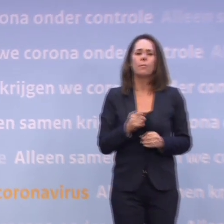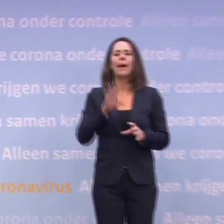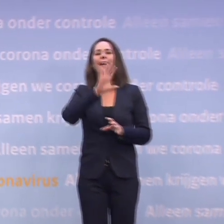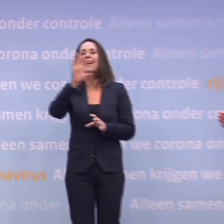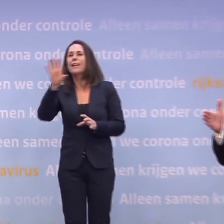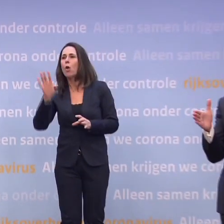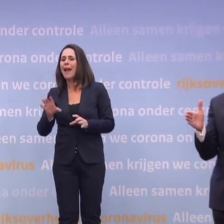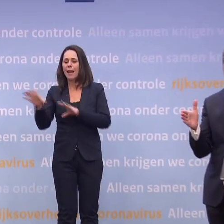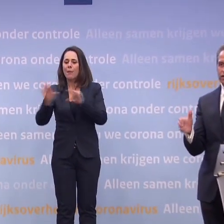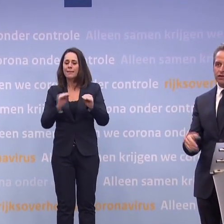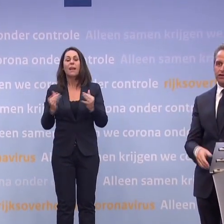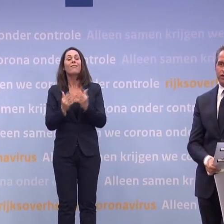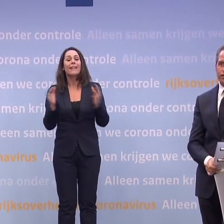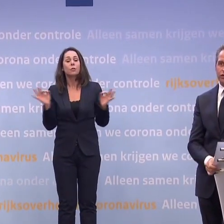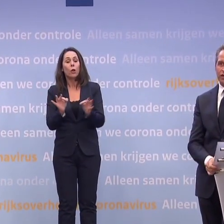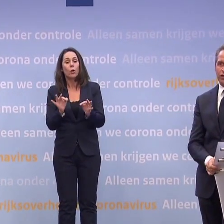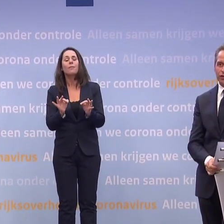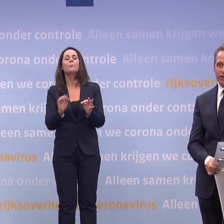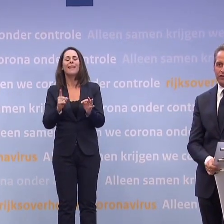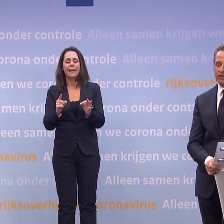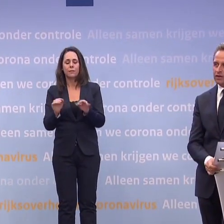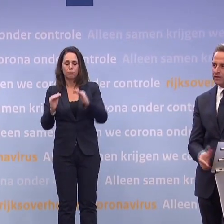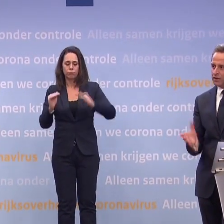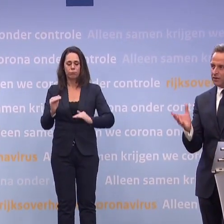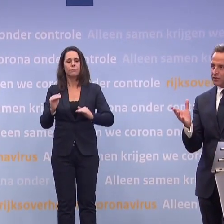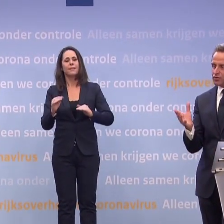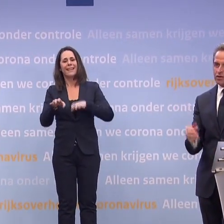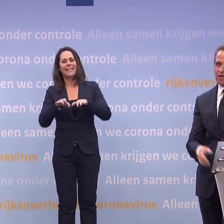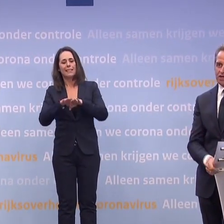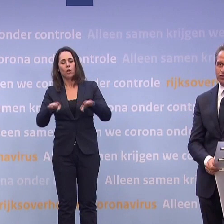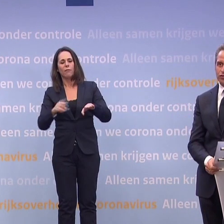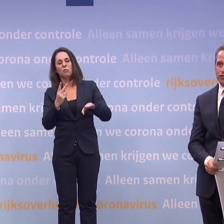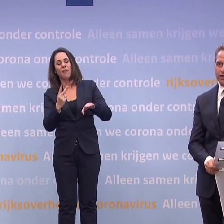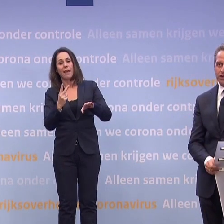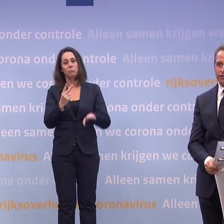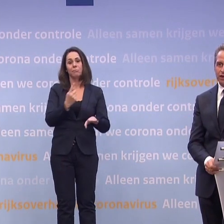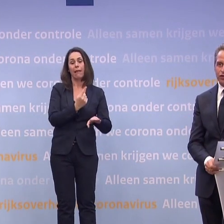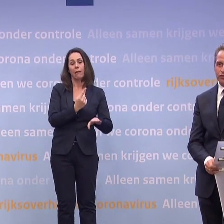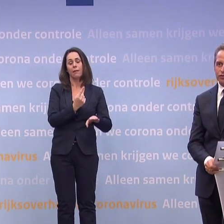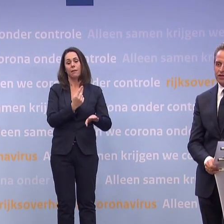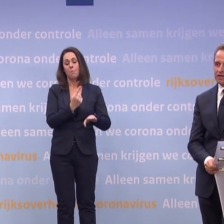...op het moment dat we ook weer in risiconiveau 2 of 1 zitten. En we hebben zojuist helaas moeten concluderen... ...dat we daar voorlopig nog niet zijn.